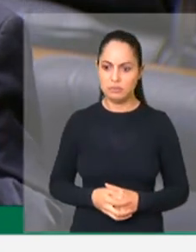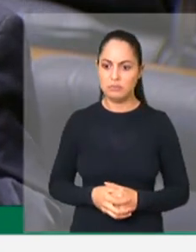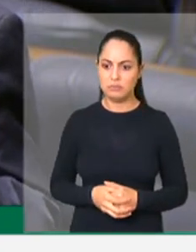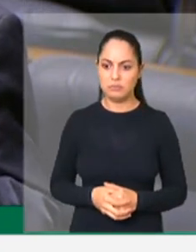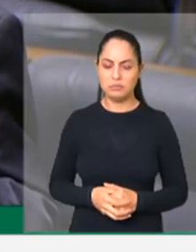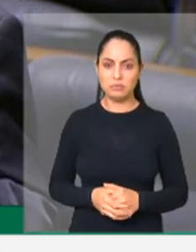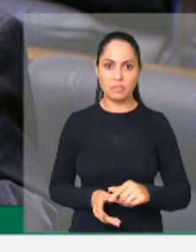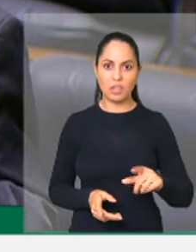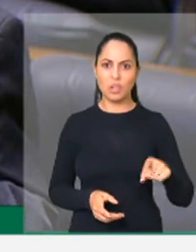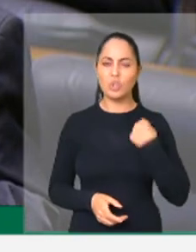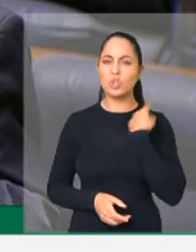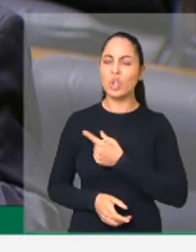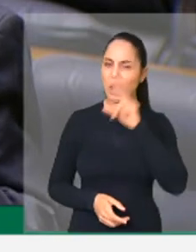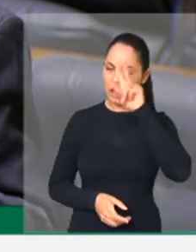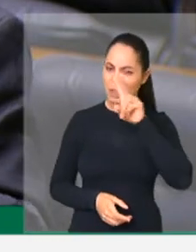... QUE DEU MAIS DE 99% DE